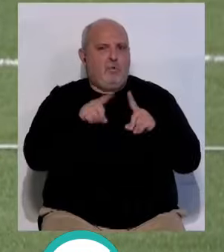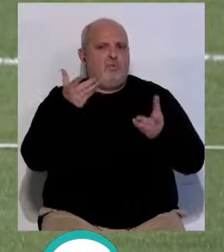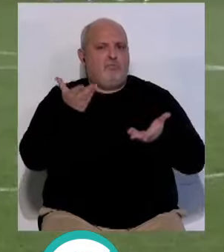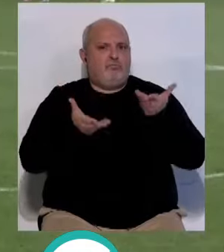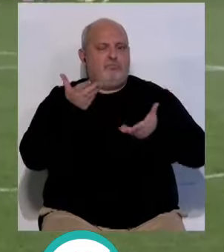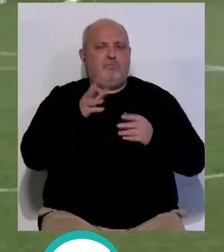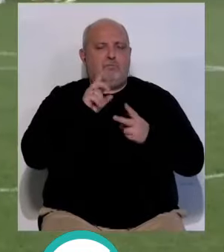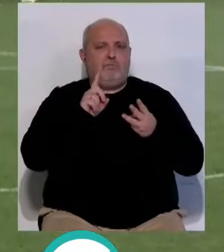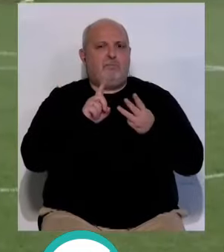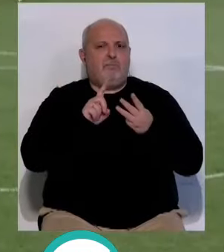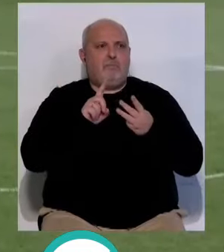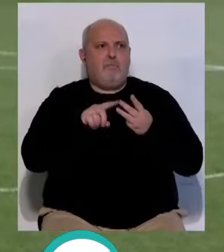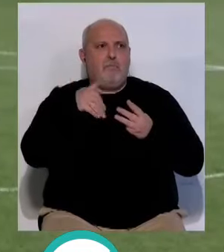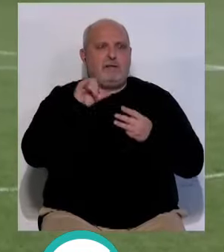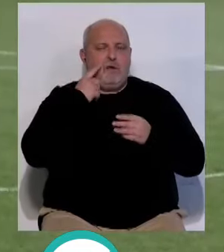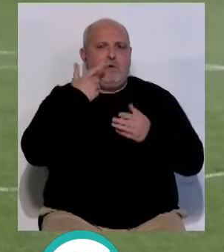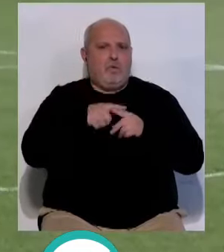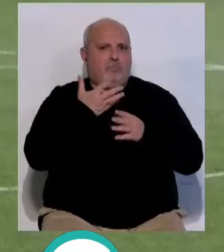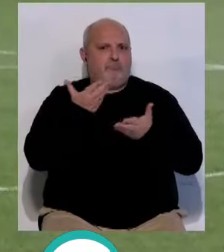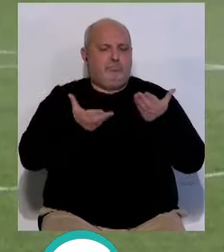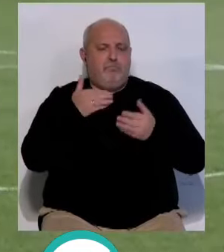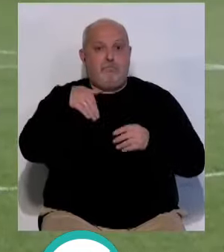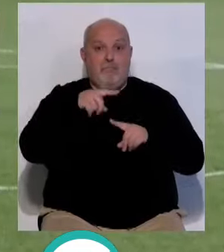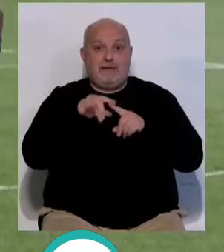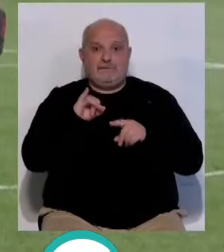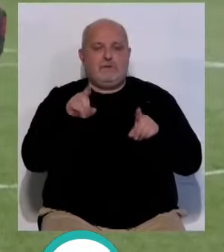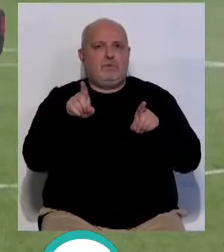hemos visto a machis siendo un jugador diferencial a má y Gómez siendo un jugador diferencial no en